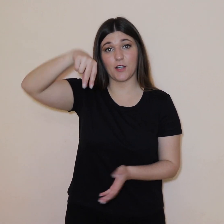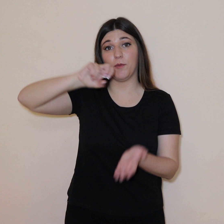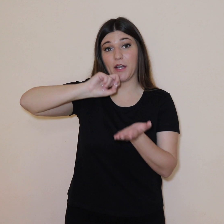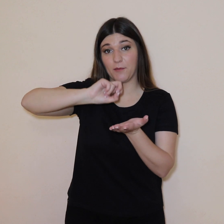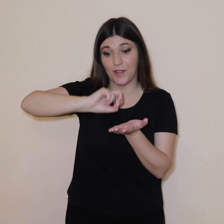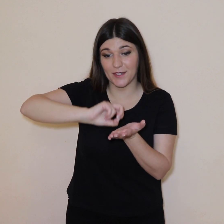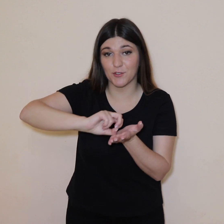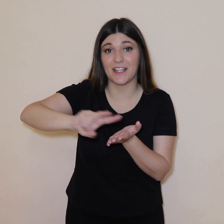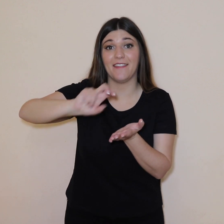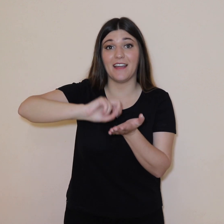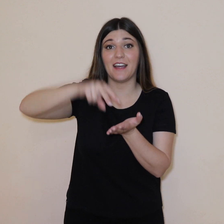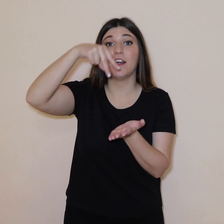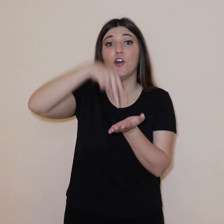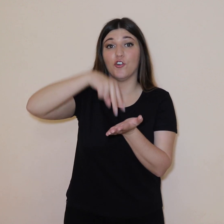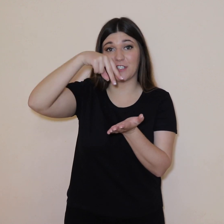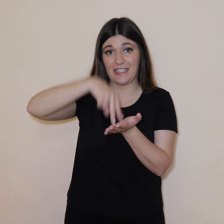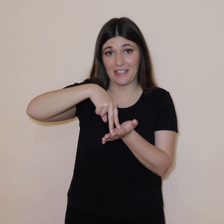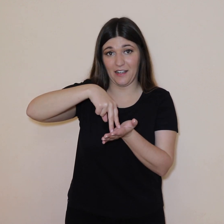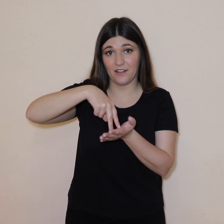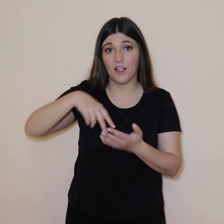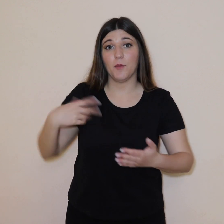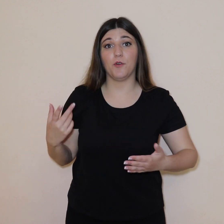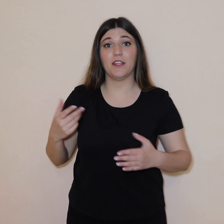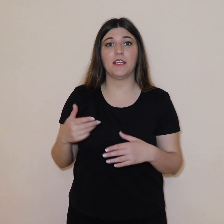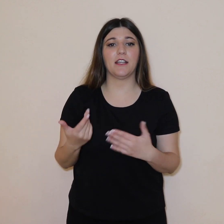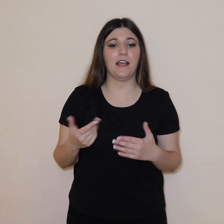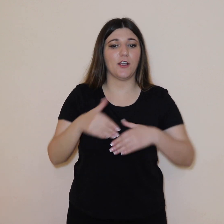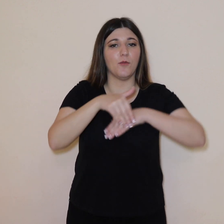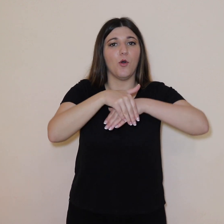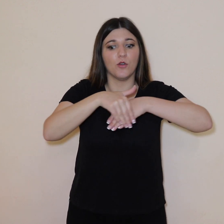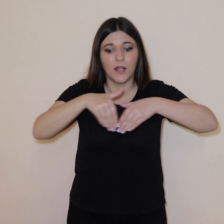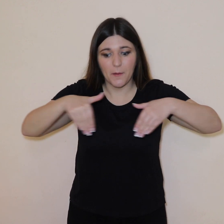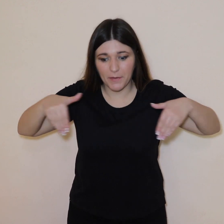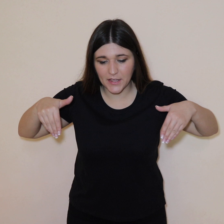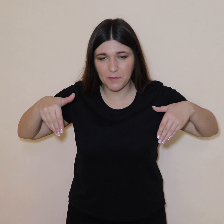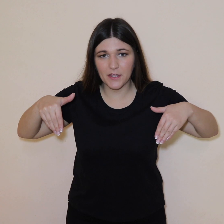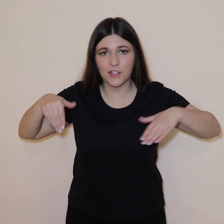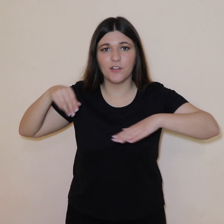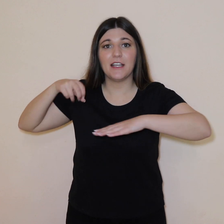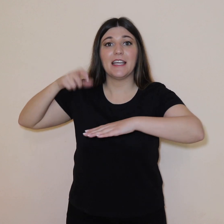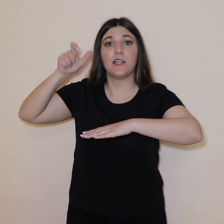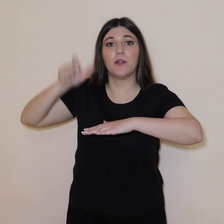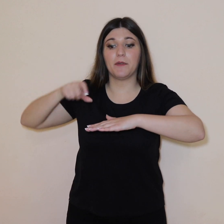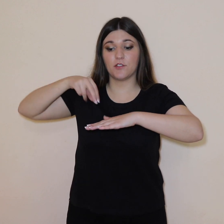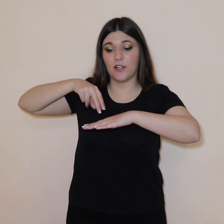Como por ejemplo hacemos "andar" o "saltar" puedo decir que hay como un precipicio y una persona